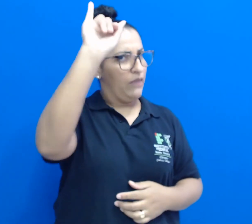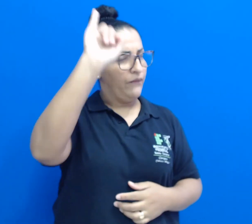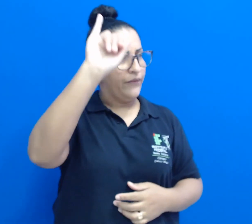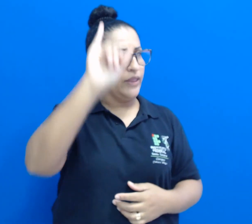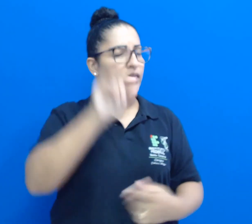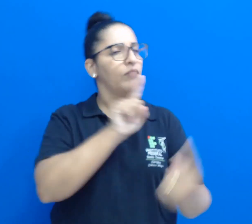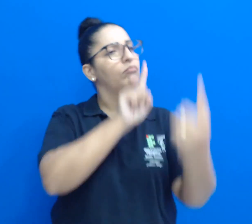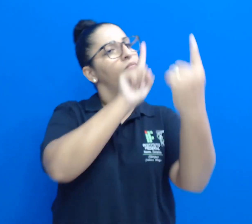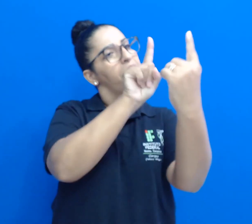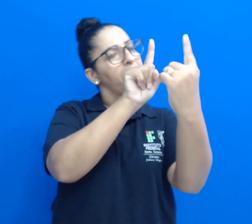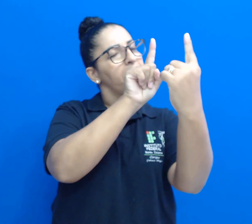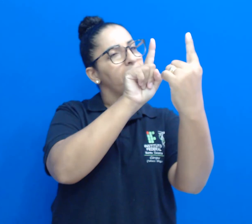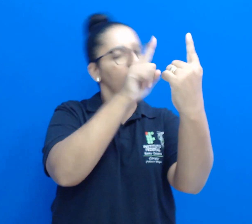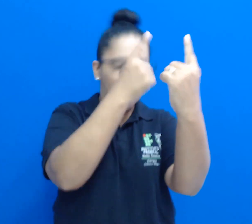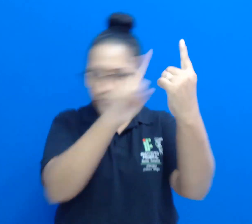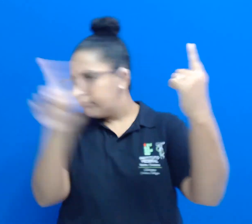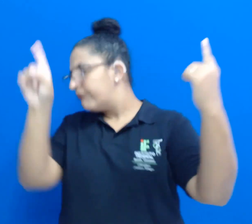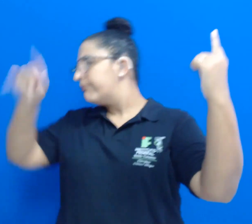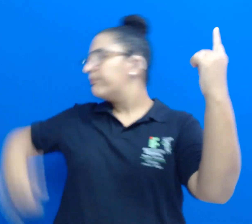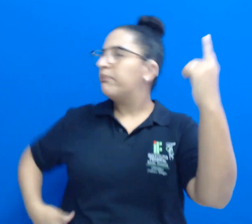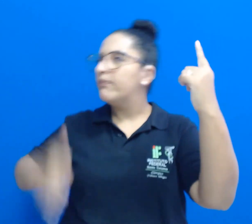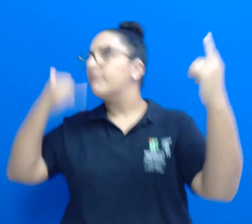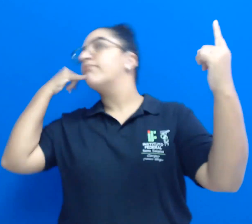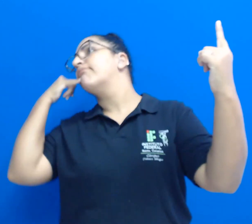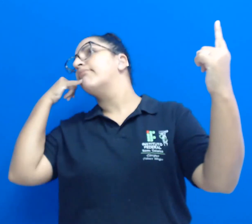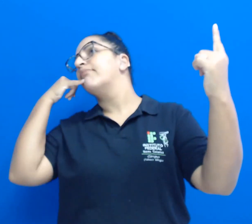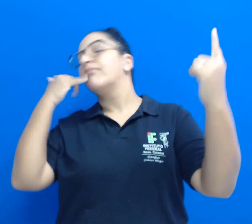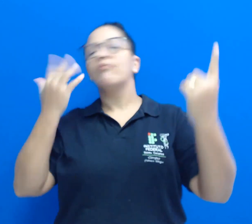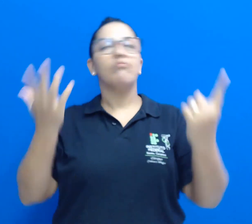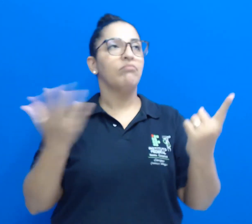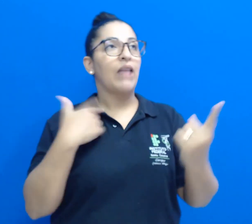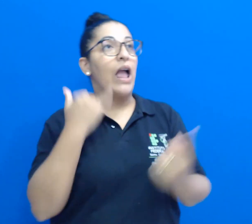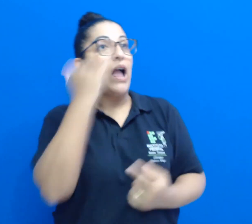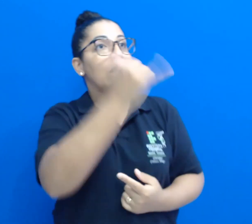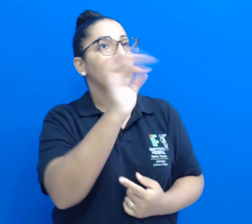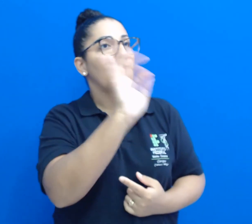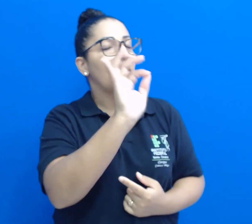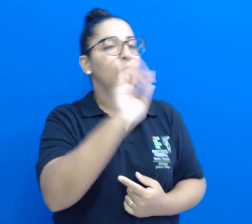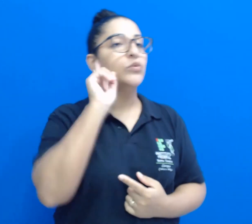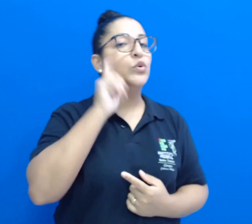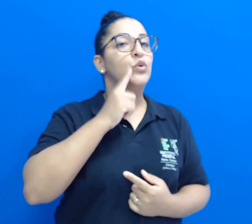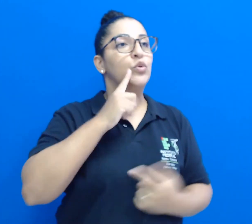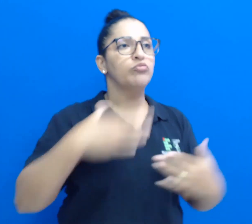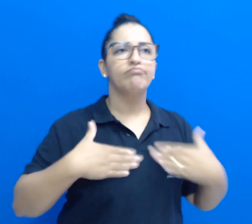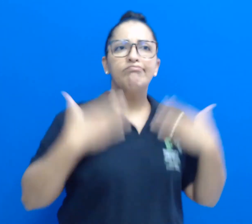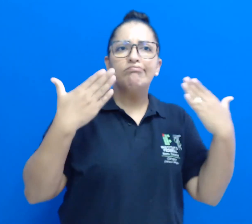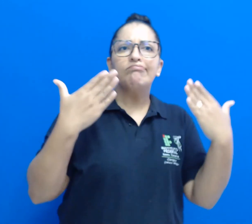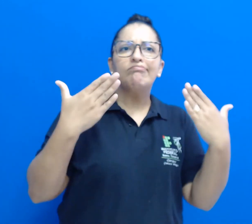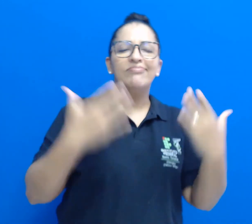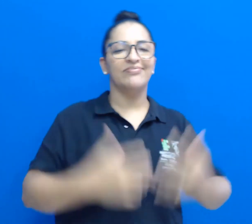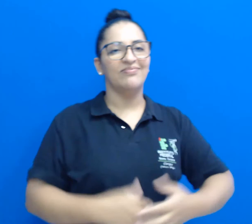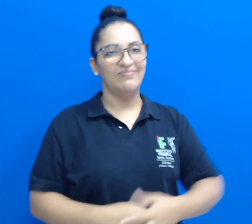Evite essa interrupção brusca. Se você não avisar o Surdo irá se assustar.